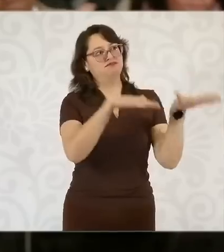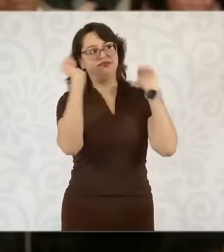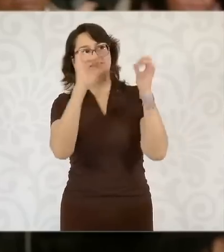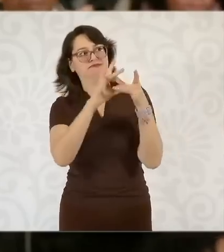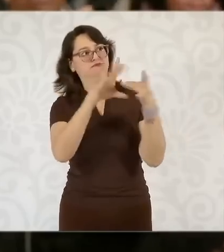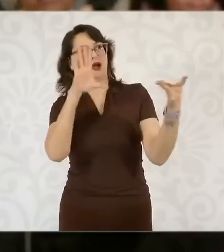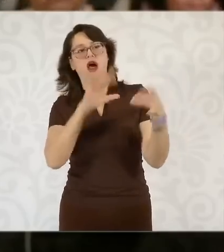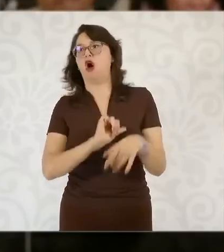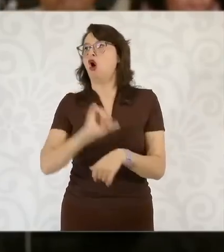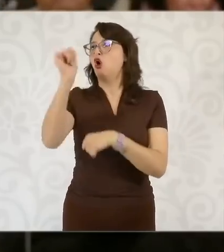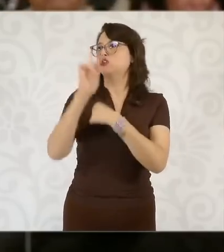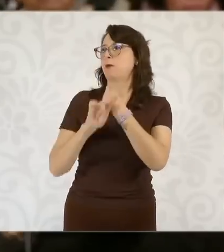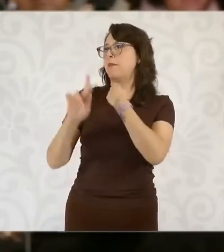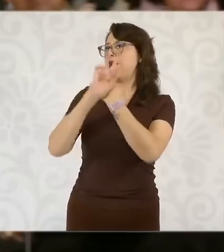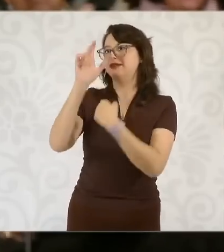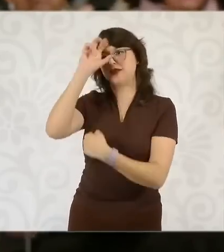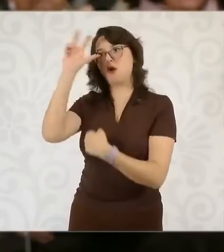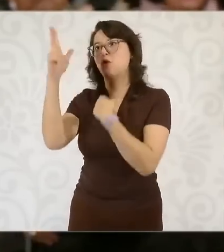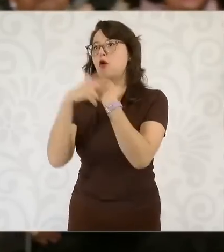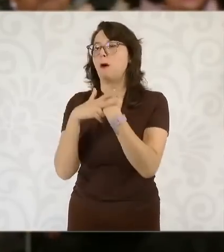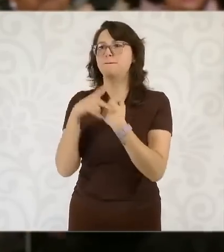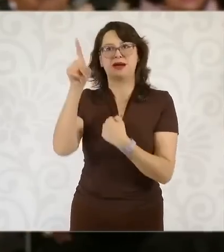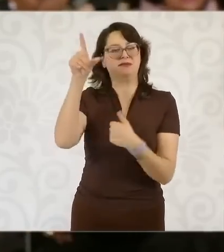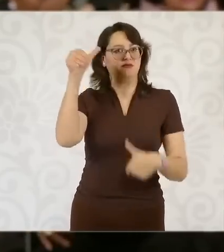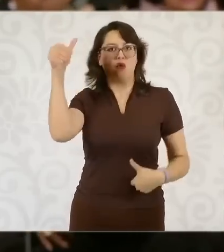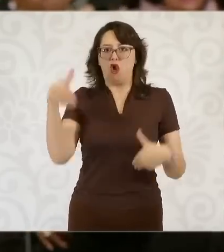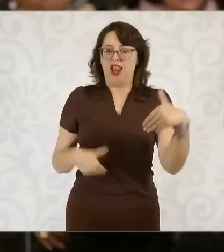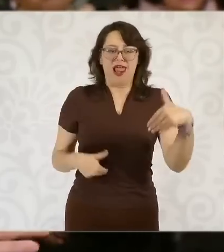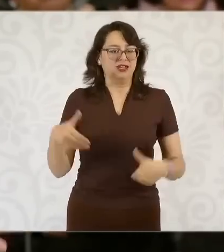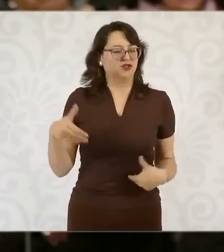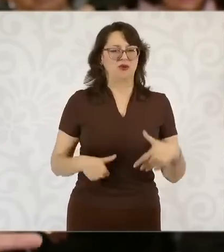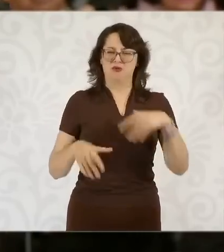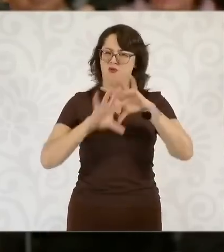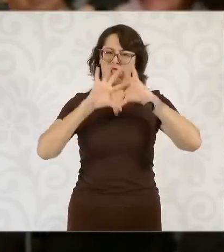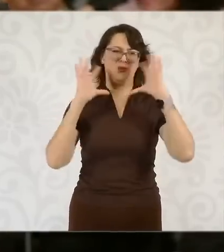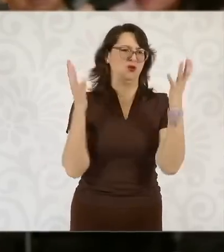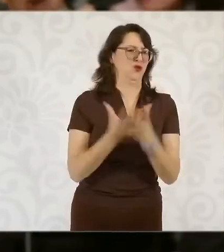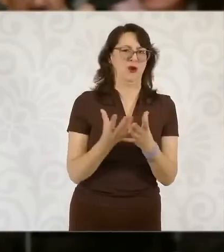muy molesta por esta situación muchos países todo el mundo está prácticamente en contra de